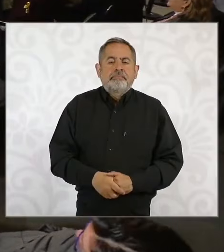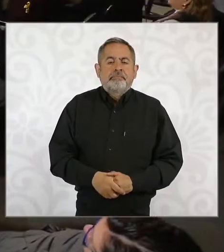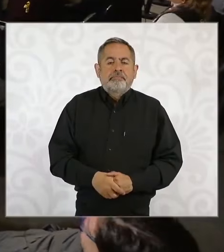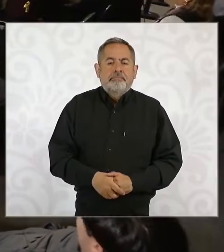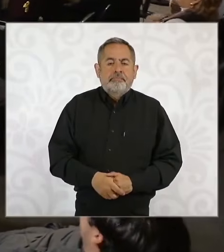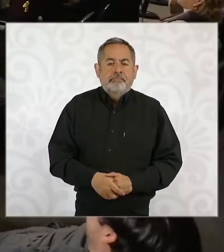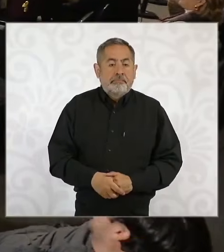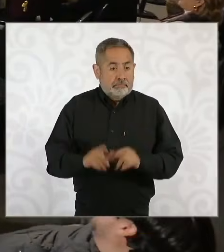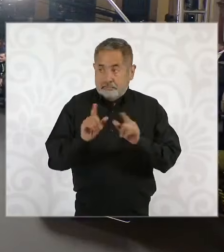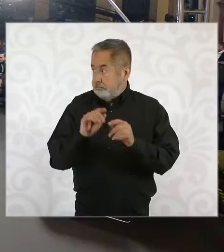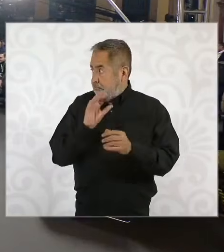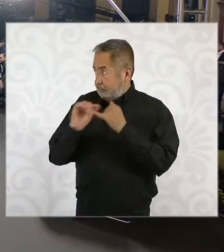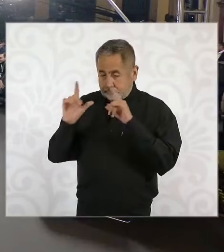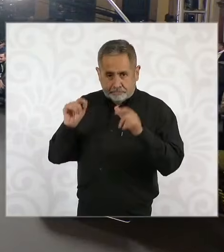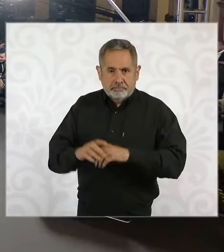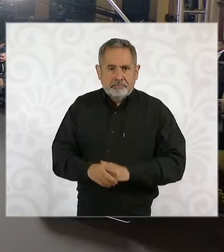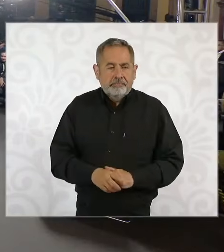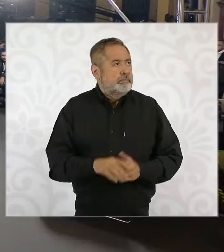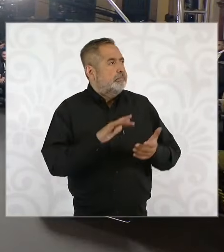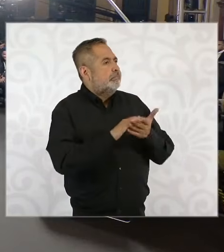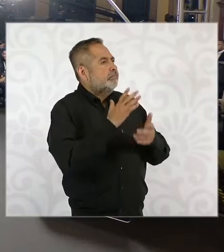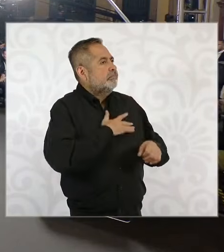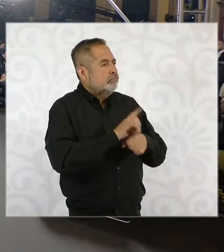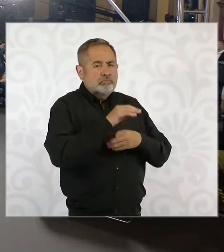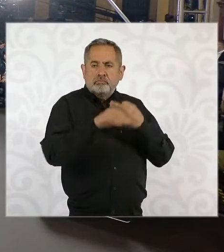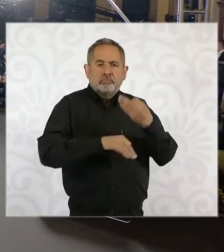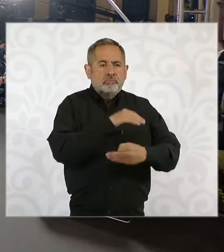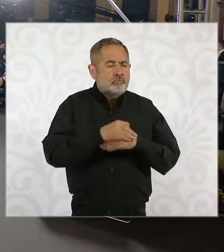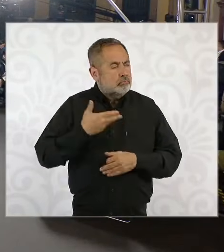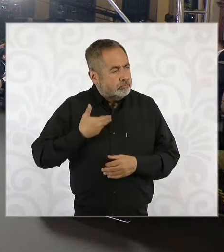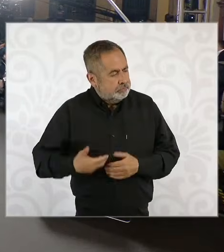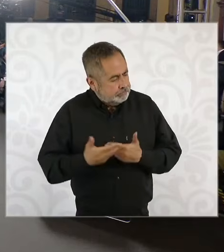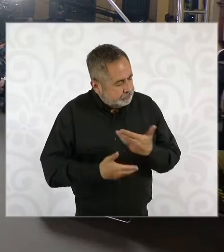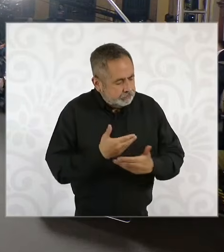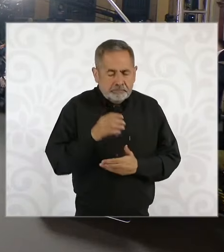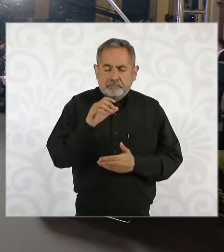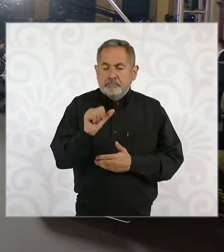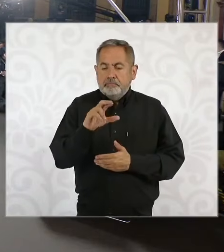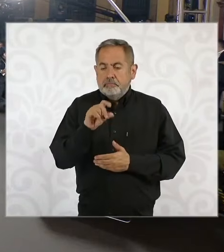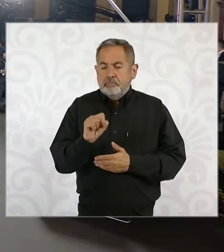Ya mero nos vamos. Buenos días a todas y a todos. Soy servidor Carlos Pozos de LM Noticias,